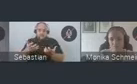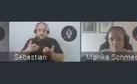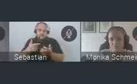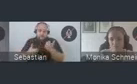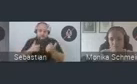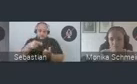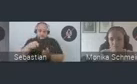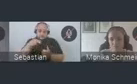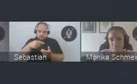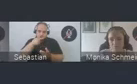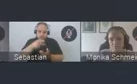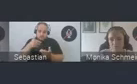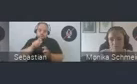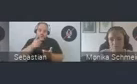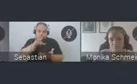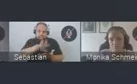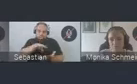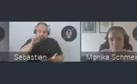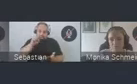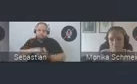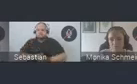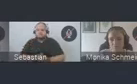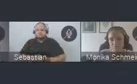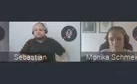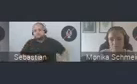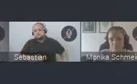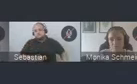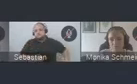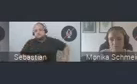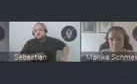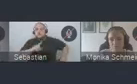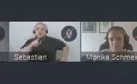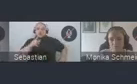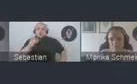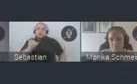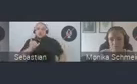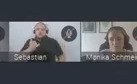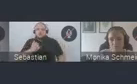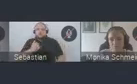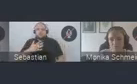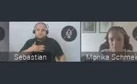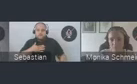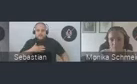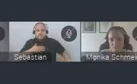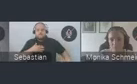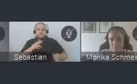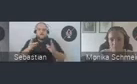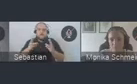Może jakieś inspiracje tam się znajdą. Oprócz dobrych praktyk mamy katalog scenariuszy, warsztatów,